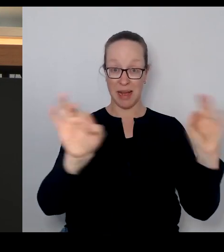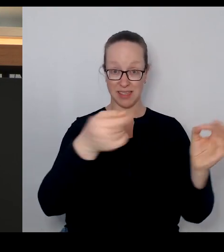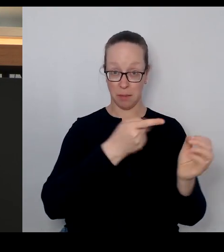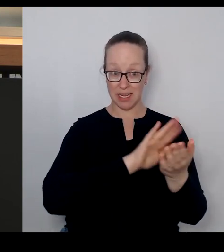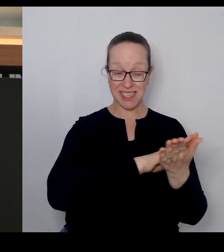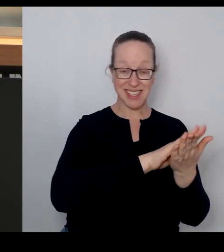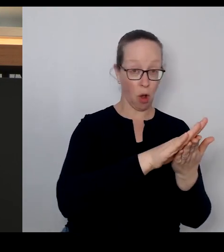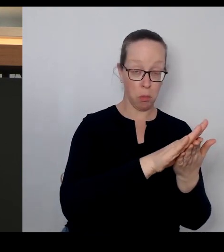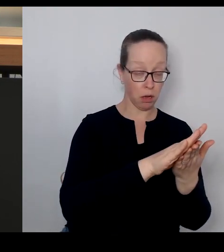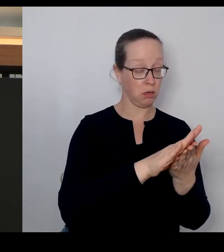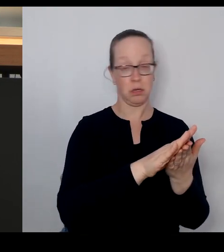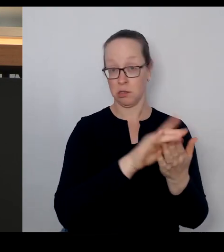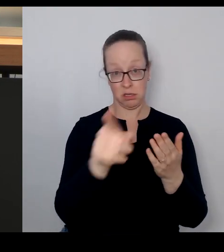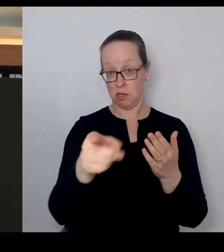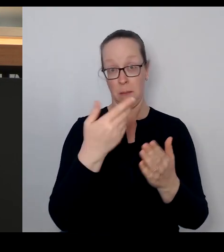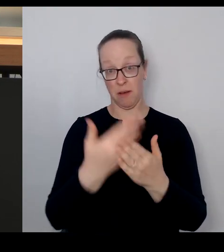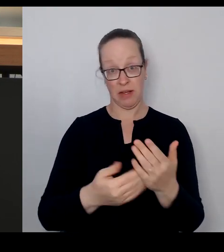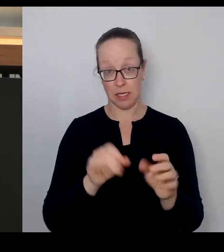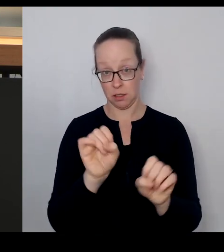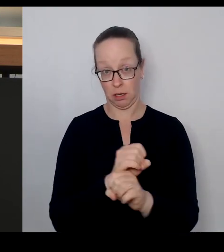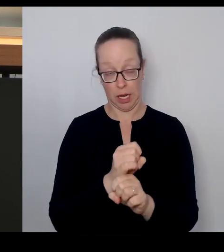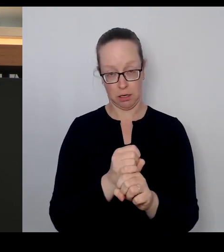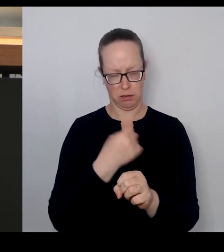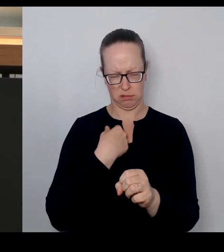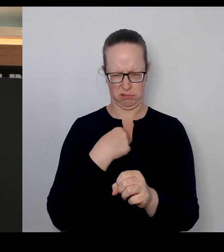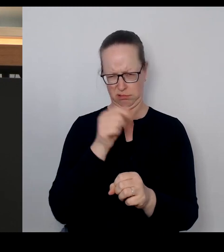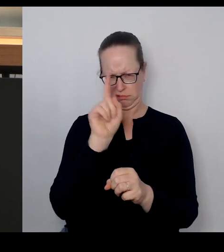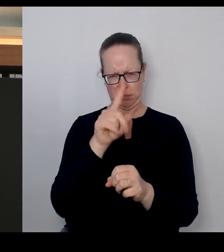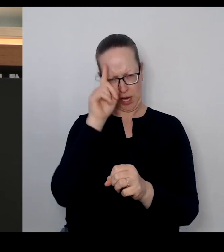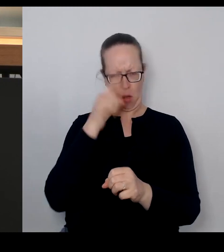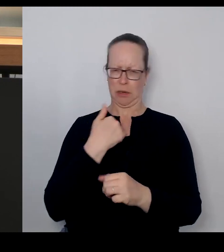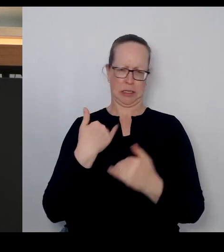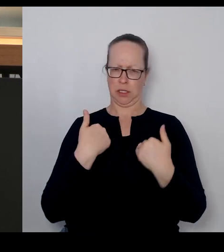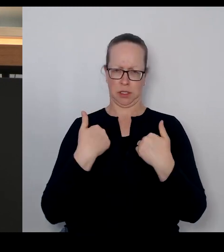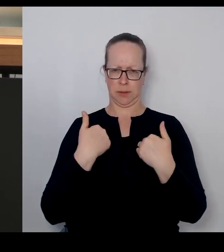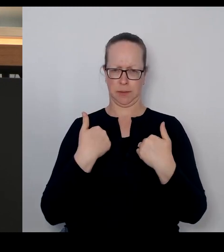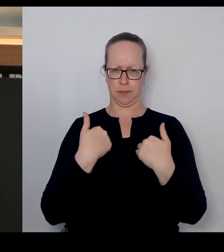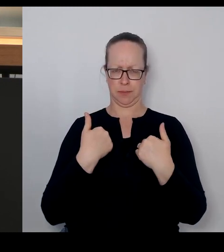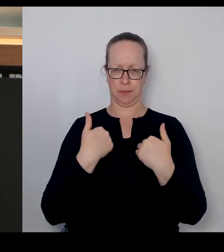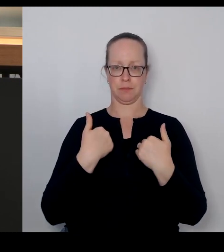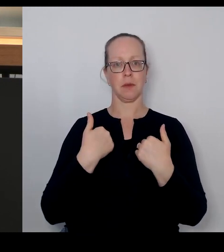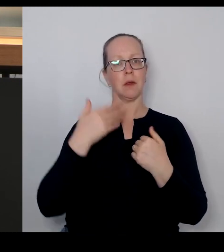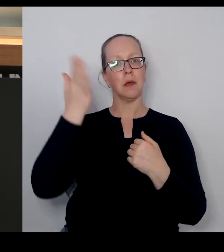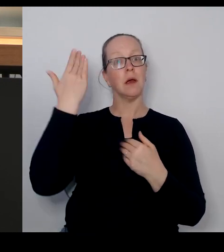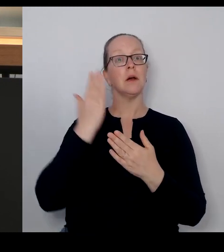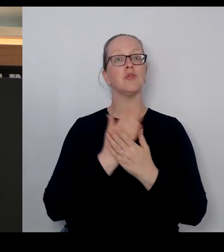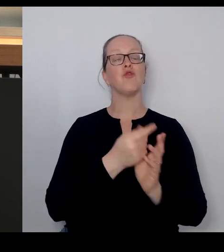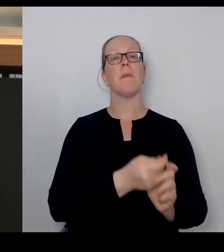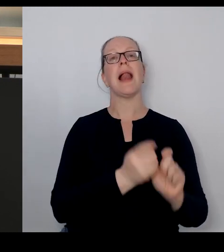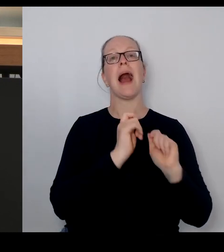schon mal hier im Plenum. Jetzt war er in den Ausschüssen. Dort wurde er abgelehnt, aus guten Gründen. Und das werden wir heute auch tun.